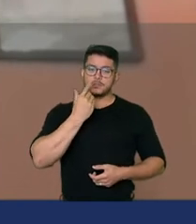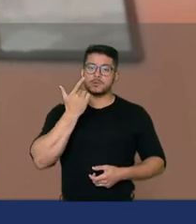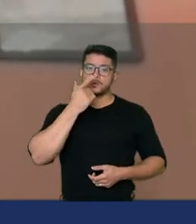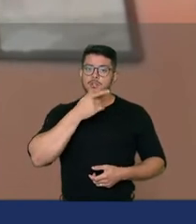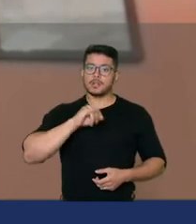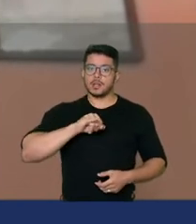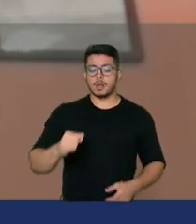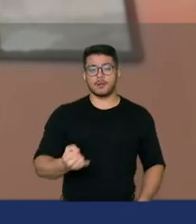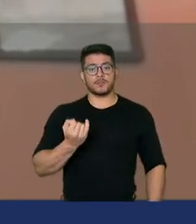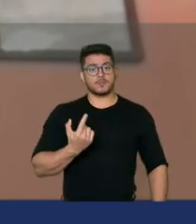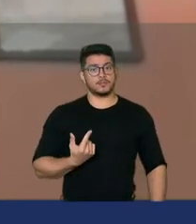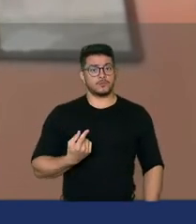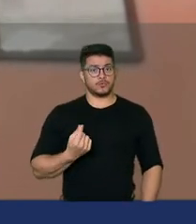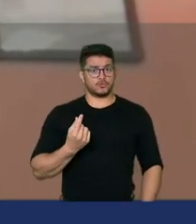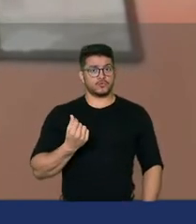QUE PODERIAM... FAZER UM USO DESSE RECURSO MUITO MELHOR DO